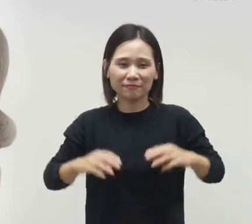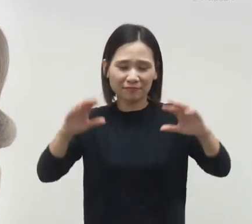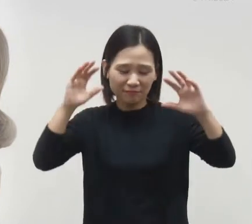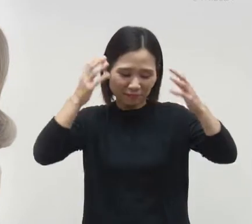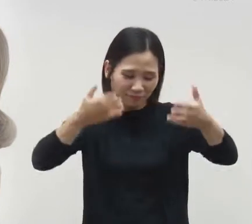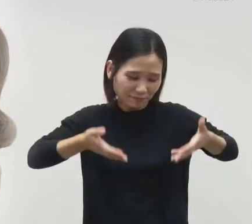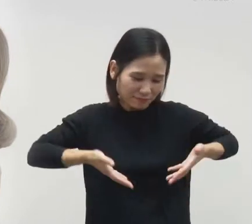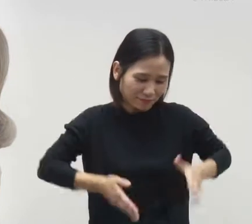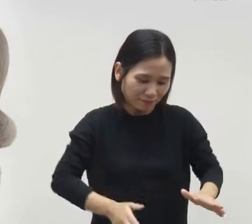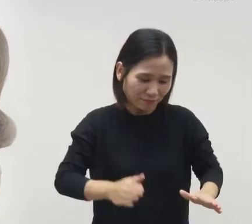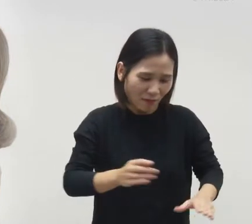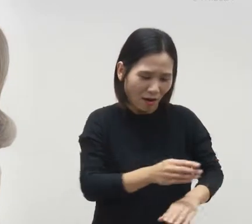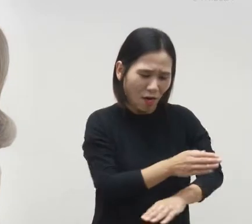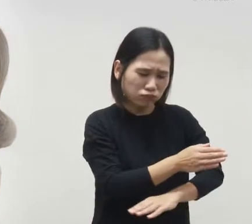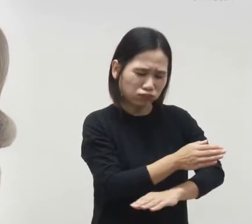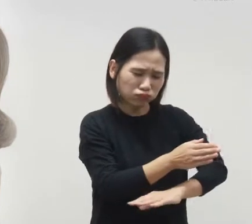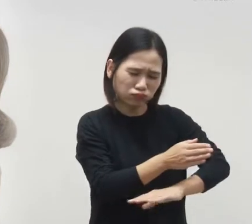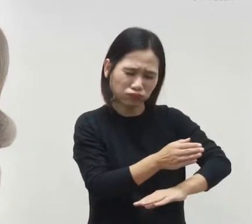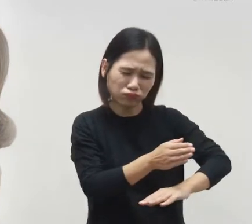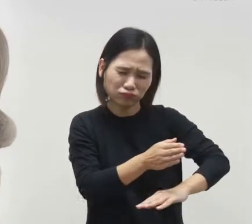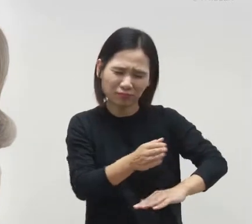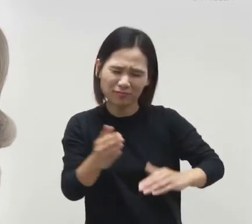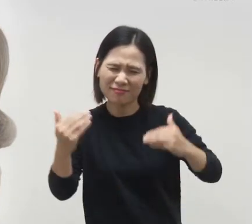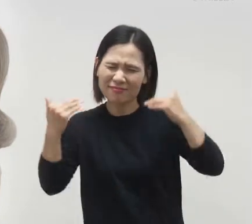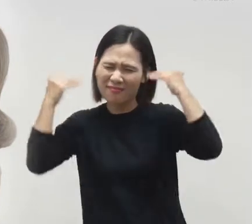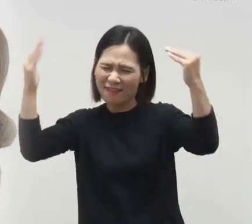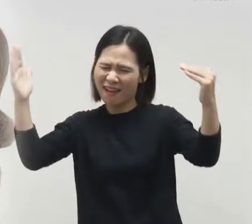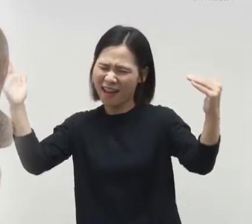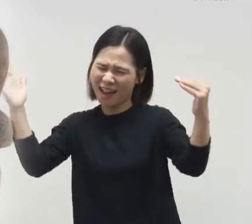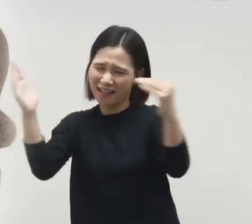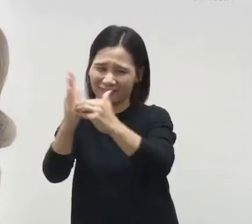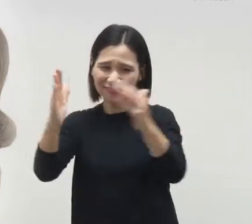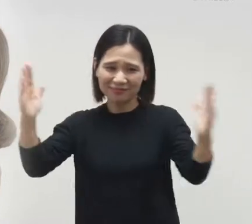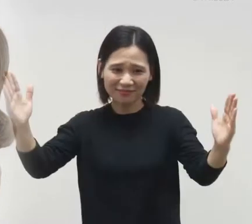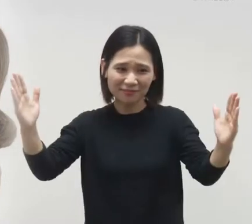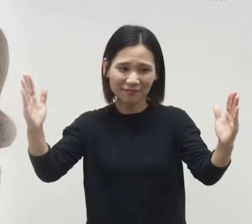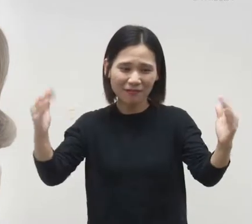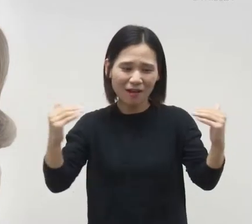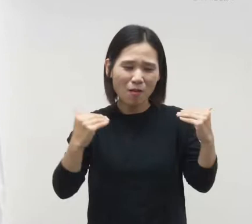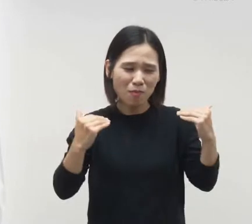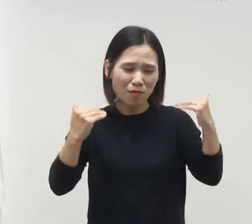태어나서 어른이 될 때까지….